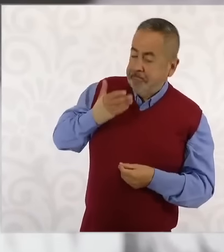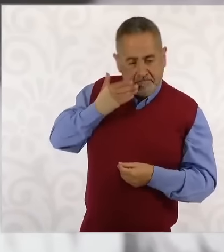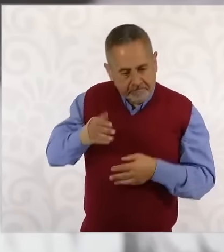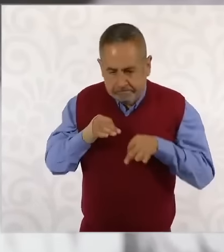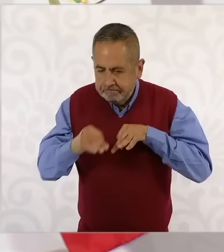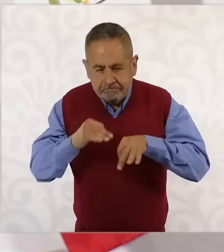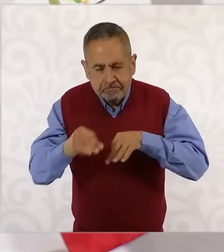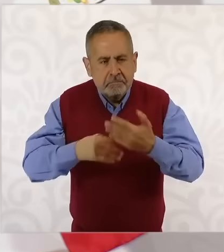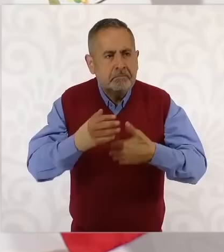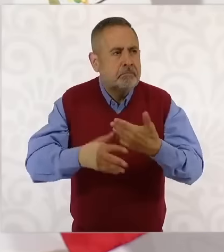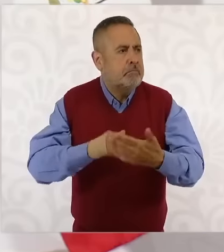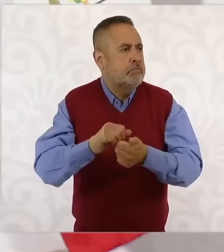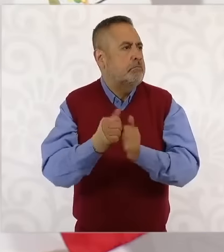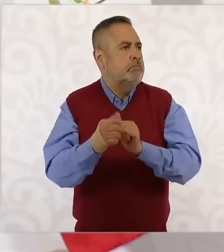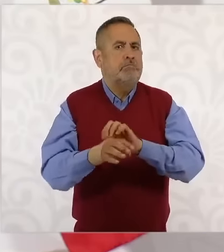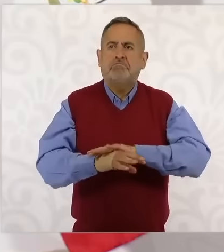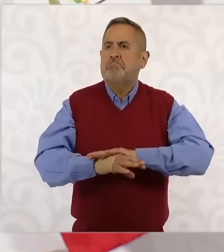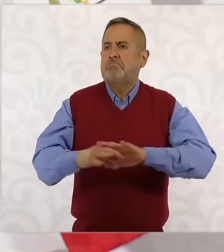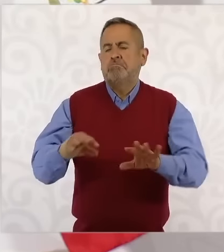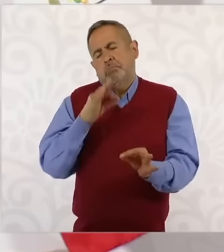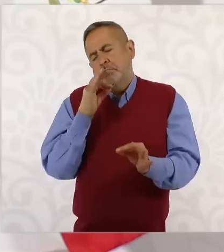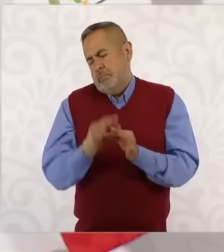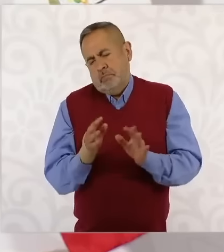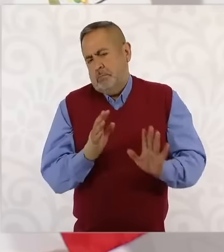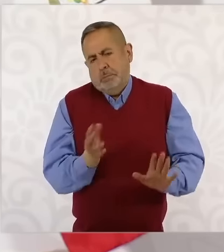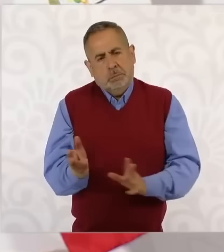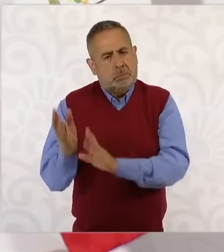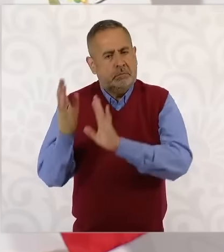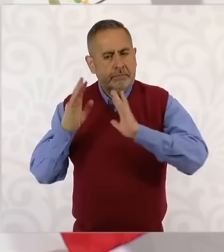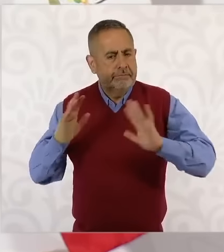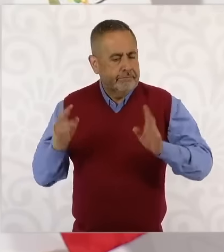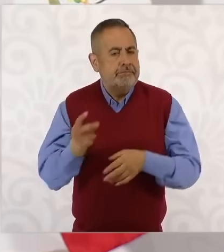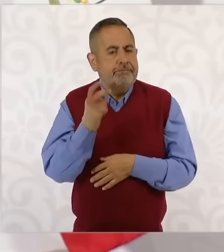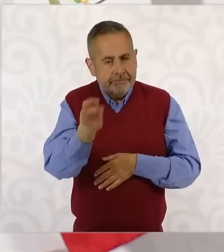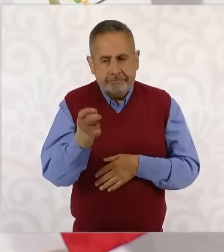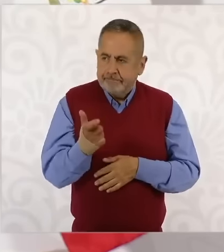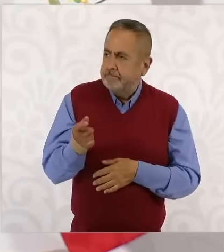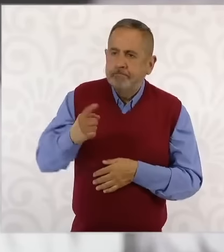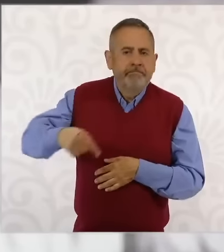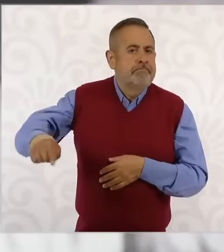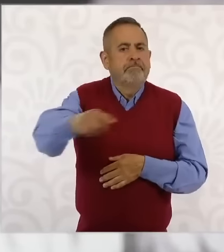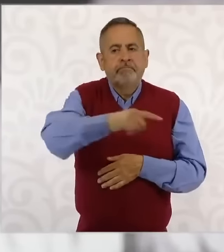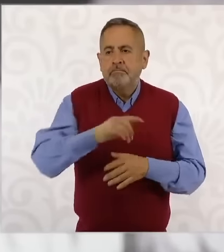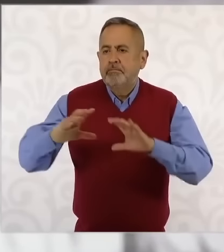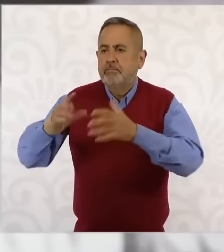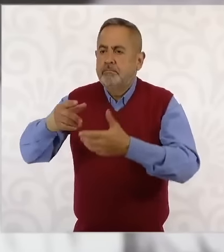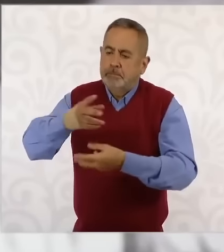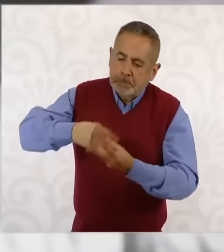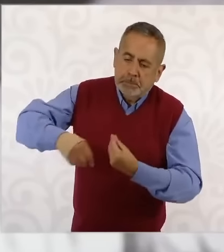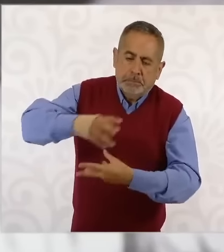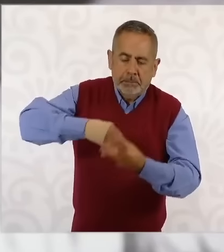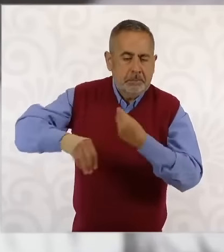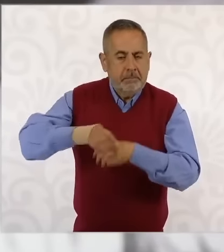recupera la comunidad, se recupera la actividad económica, principalmente irá este programa a